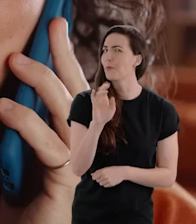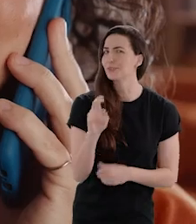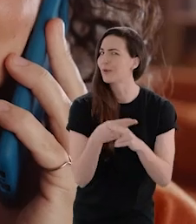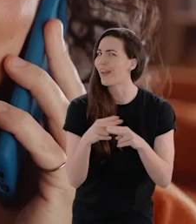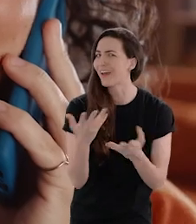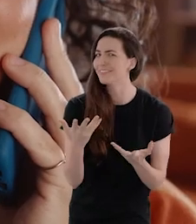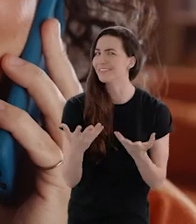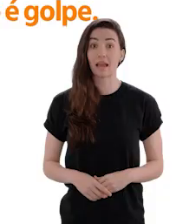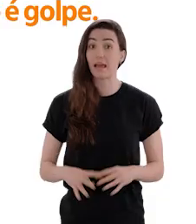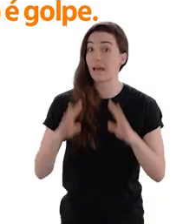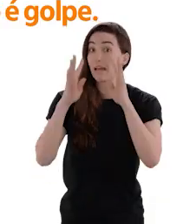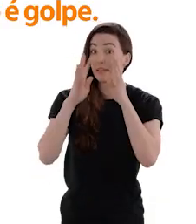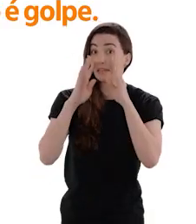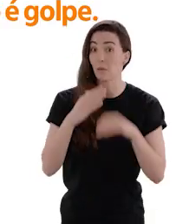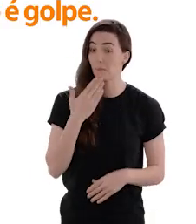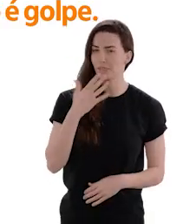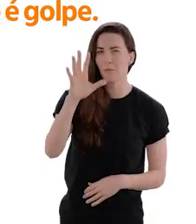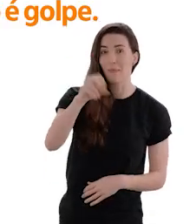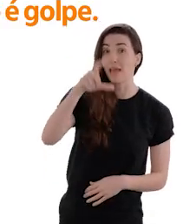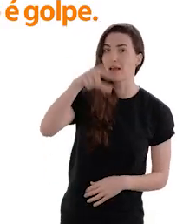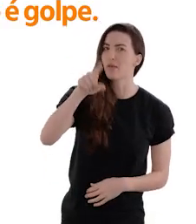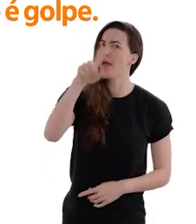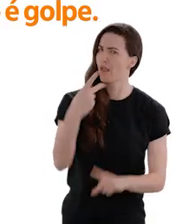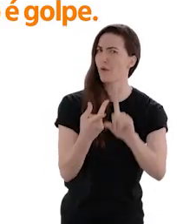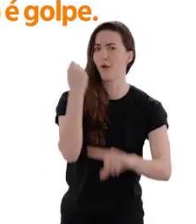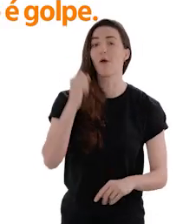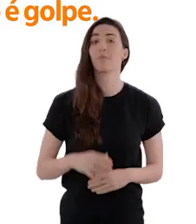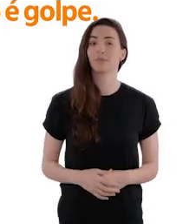um cookie de chocolate? Atenção: pediu pra retirar o cartão é golpe.